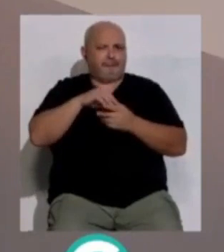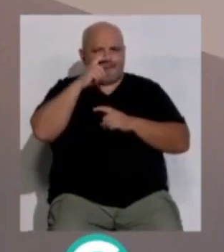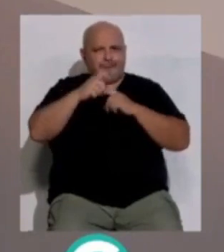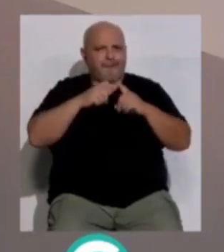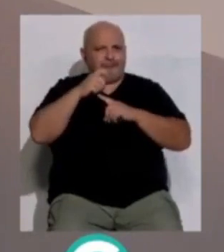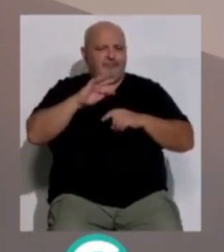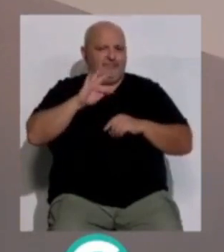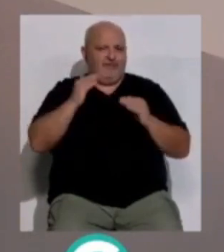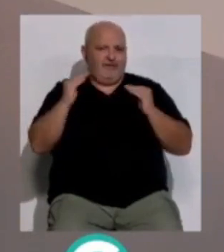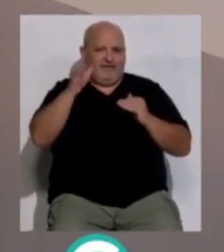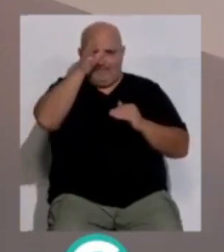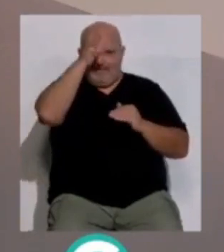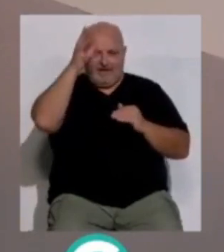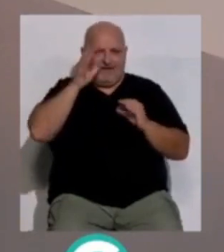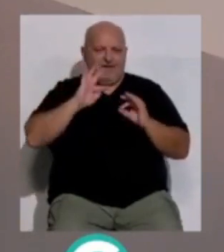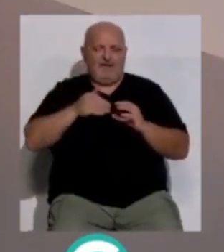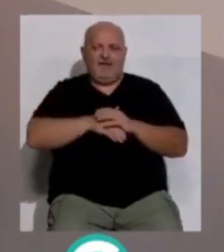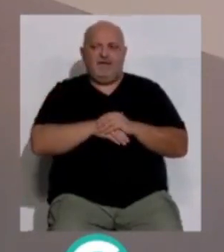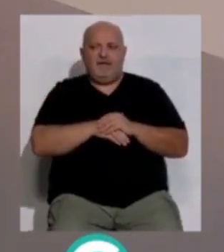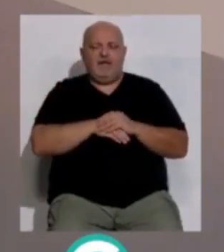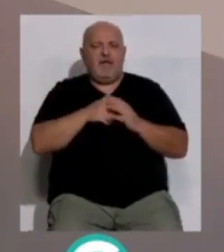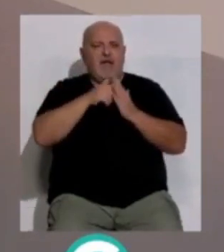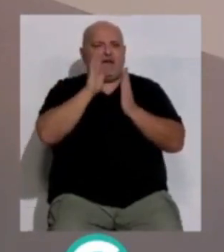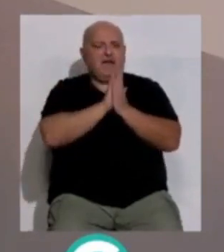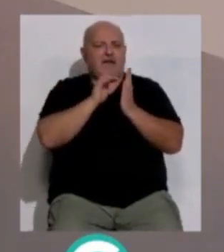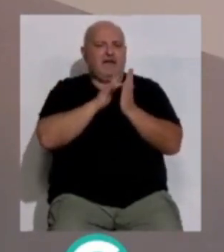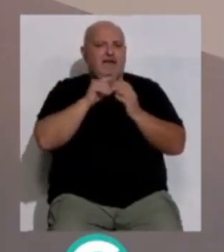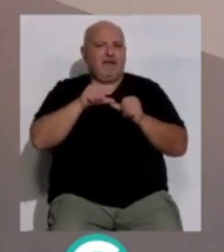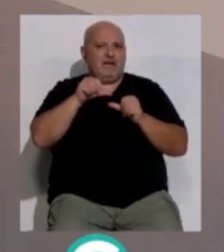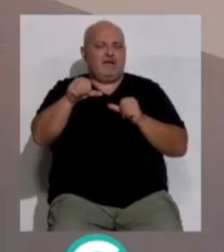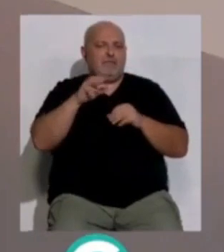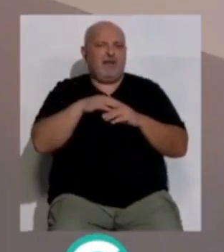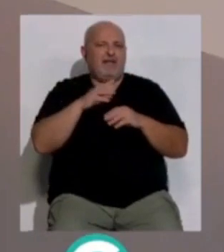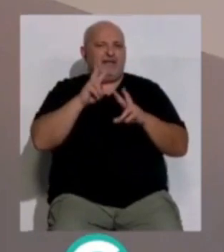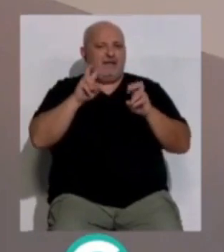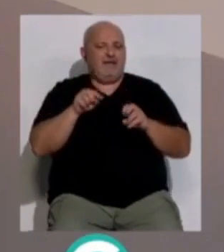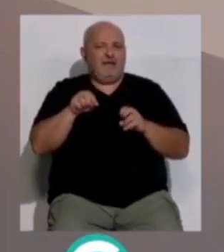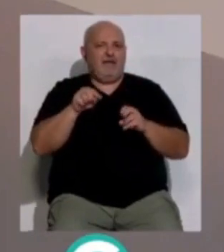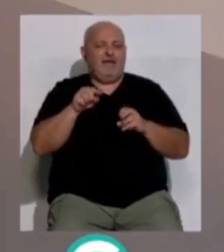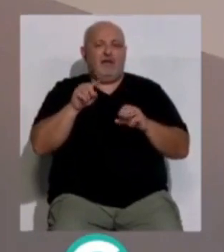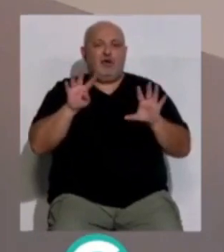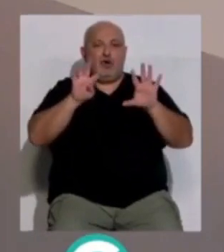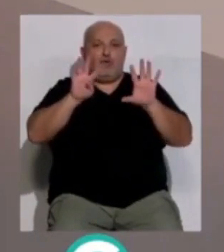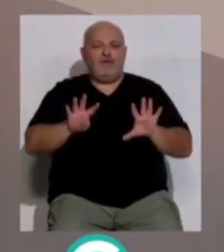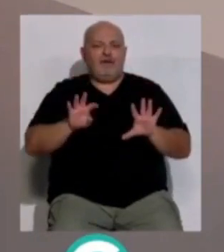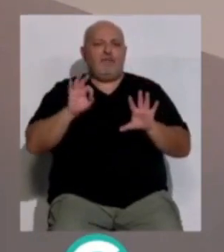inicio del periodo preparatorio ya hay cartel de ese Memorial como decimos es el noveno Memorial